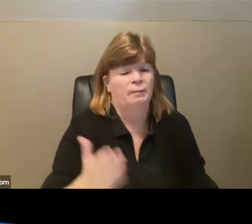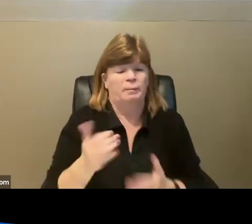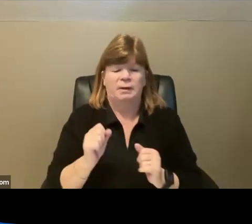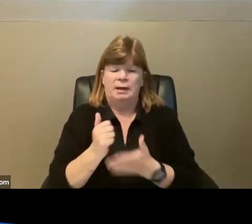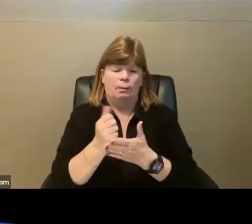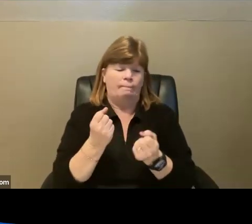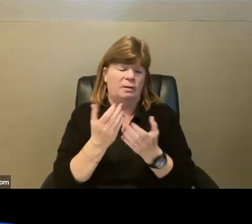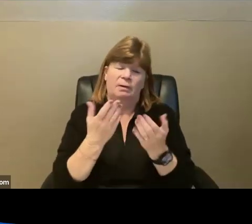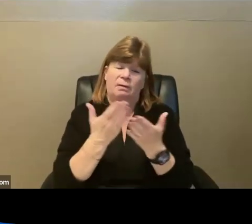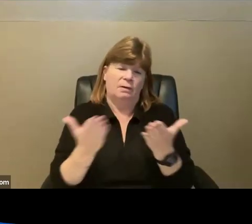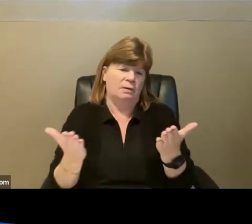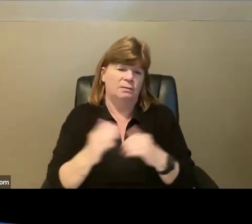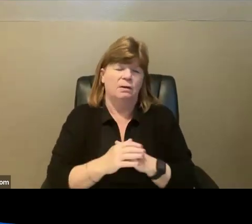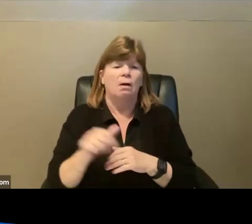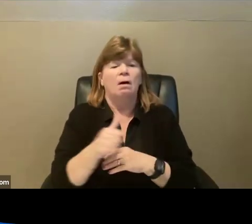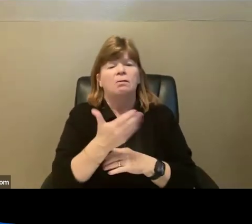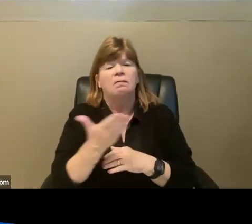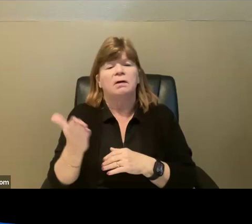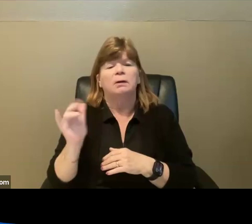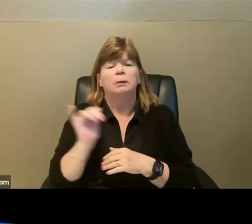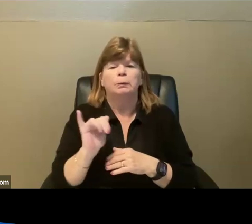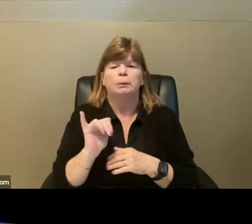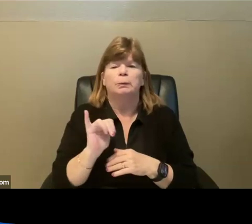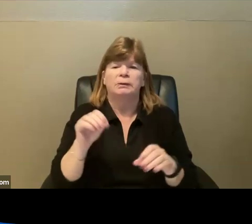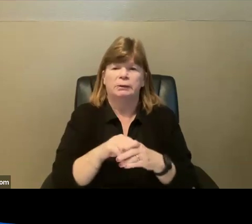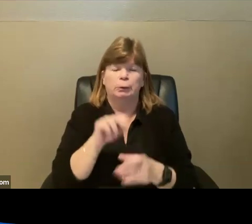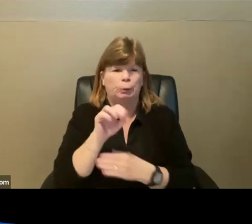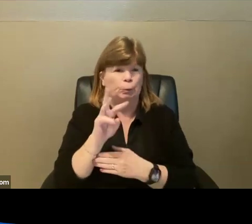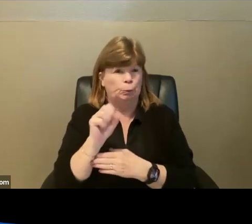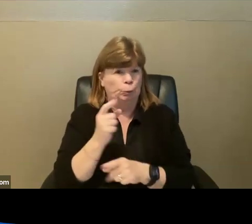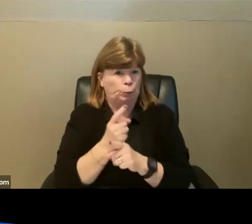Otra cosa que está en las noticias ahora mismo de la que estamos oyendo mucho